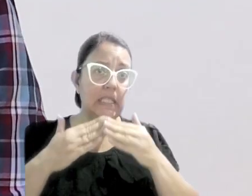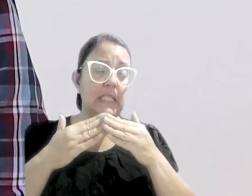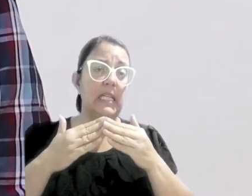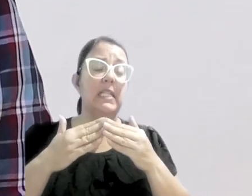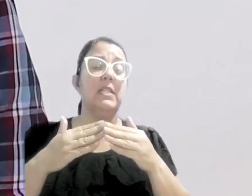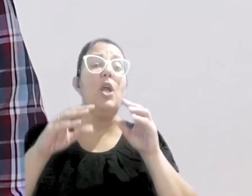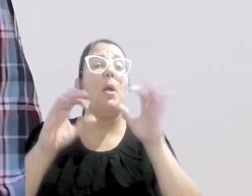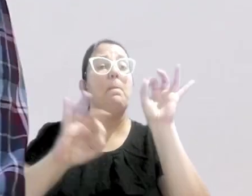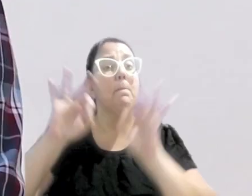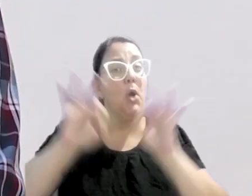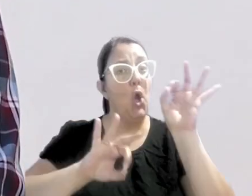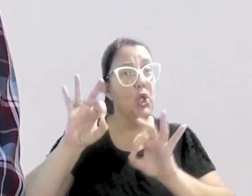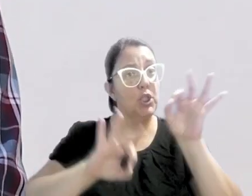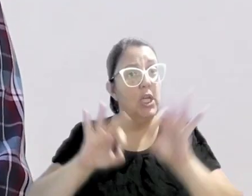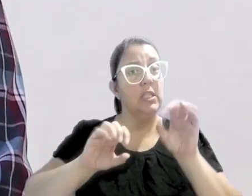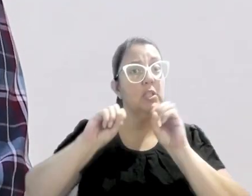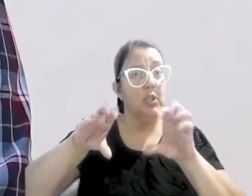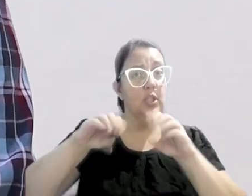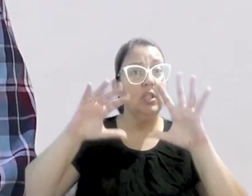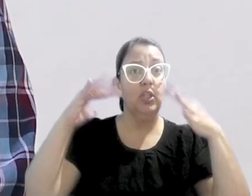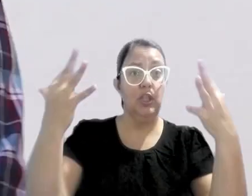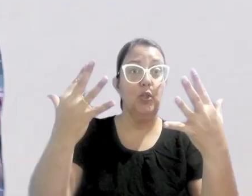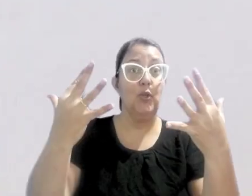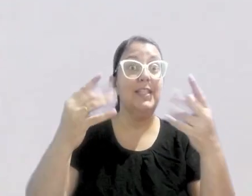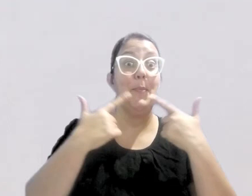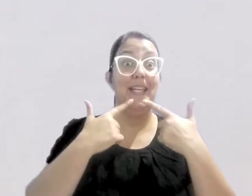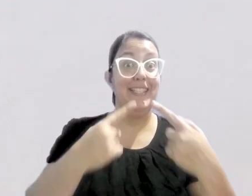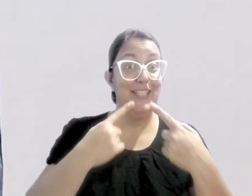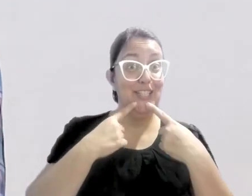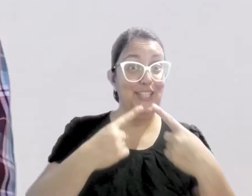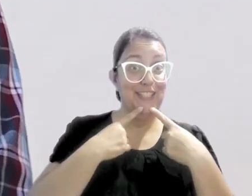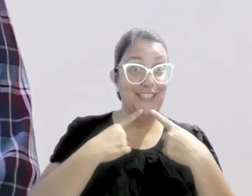o projeto de educação ambiental de essência crítica,